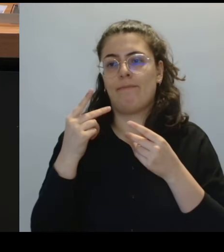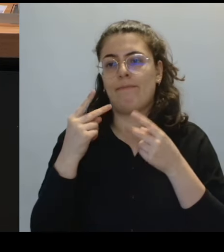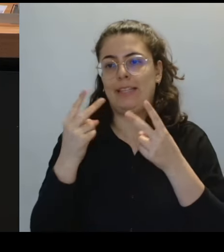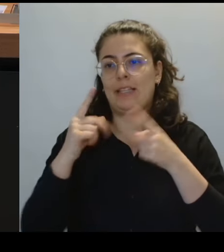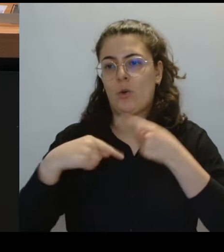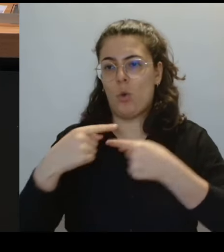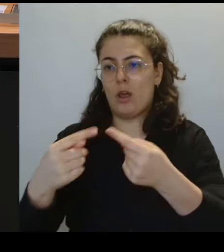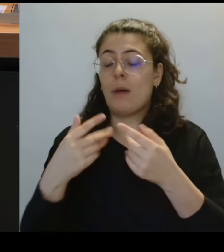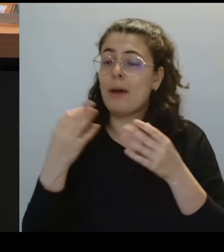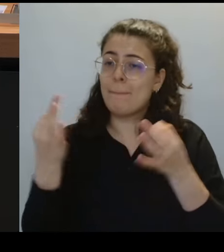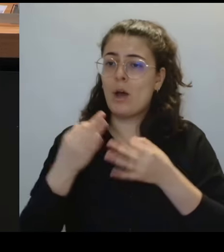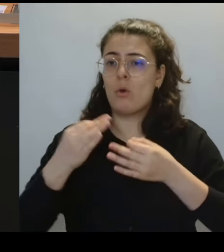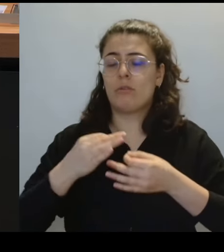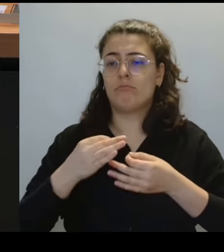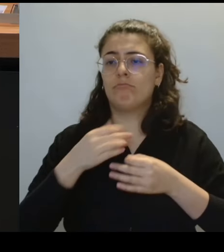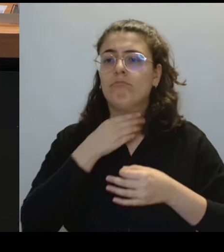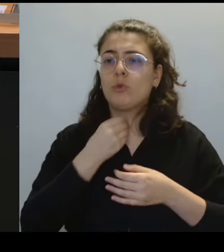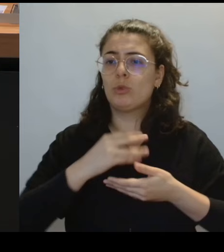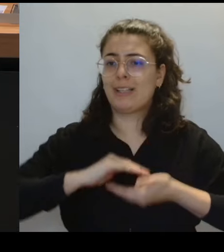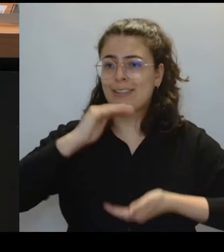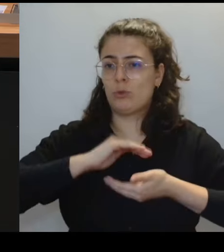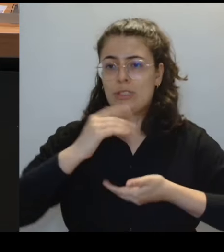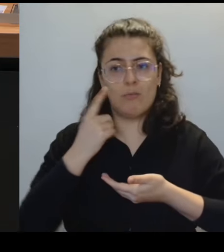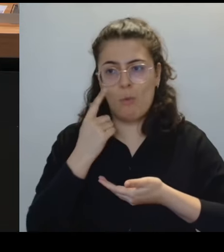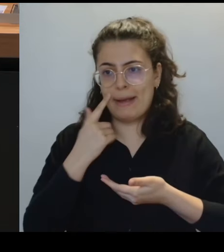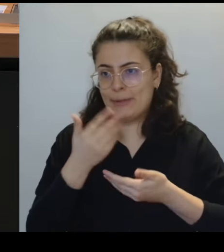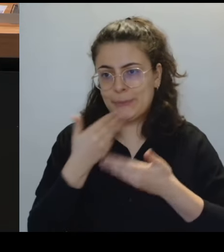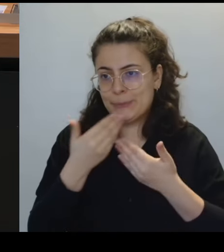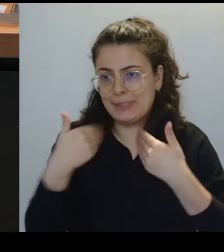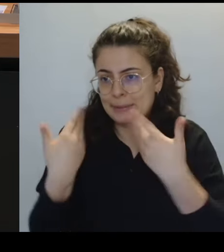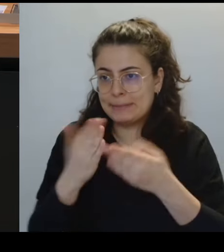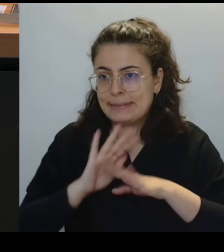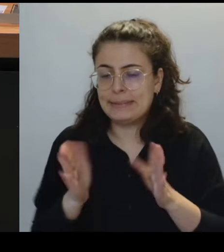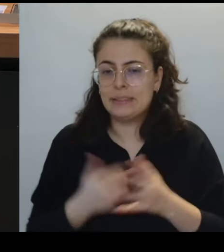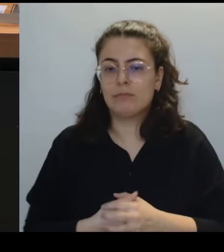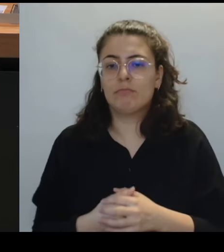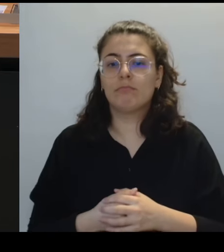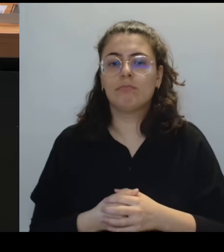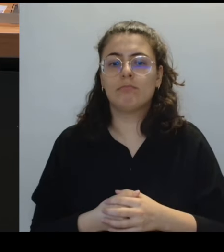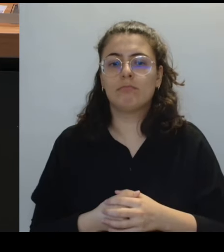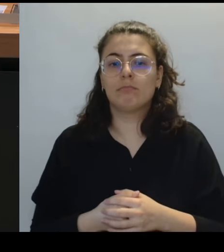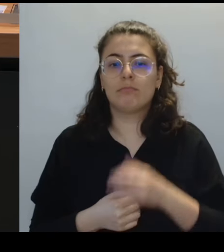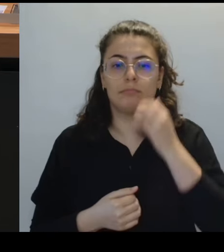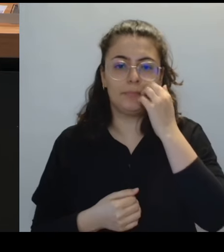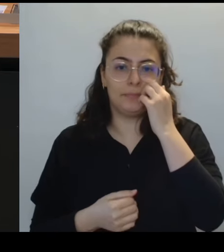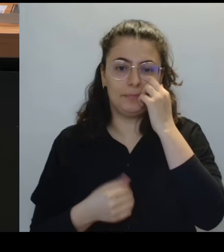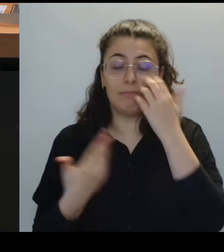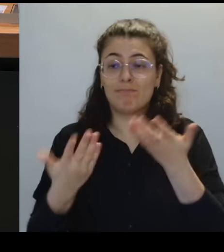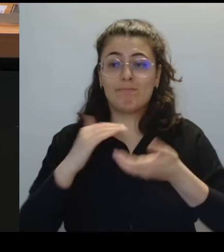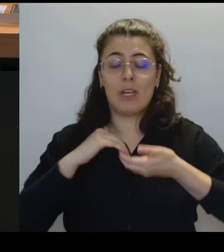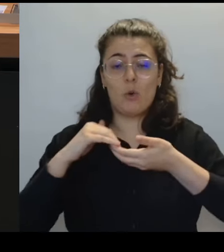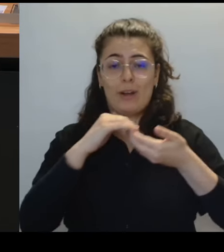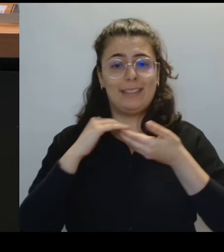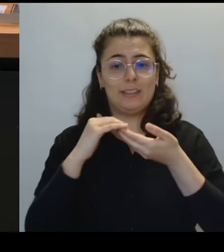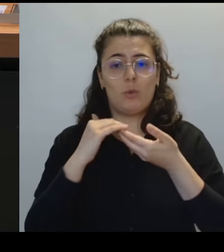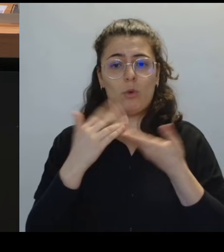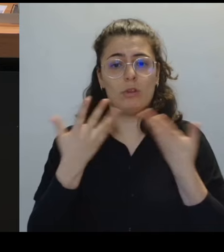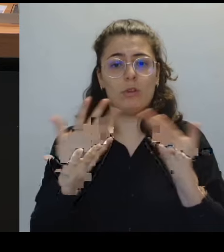nicht hat. Auch hier gilt, Sie haben dies als Koalition nicht nur heute zur Priorität erklärt, jetzt heißt es realisieren.